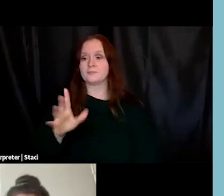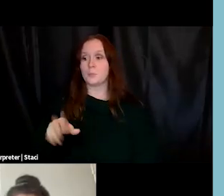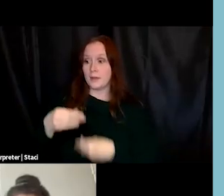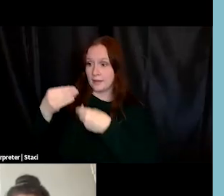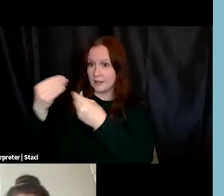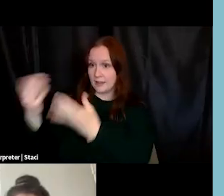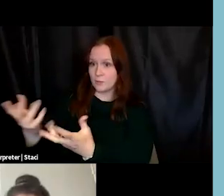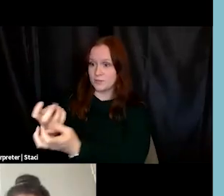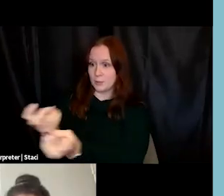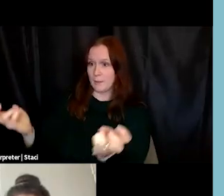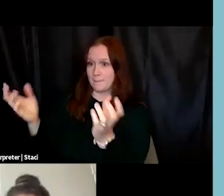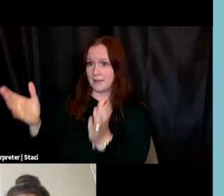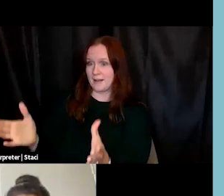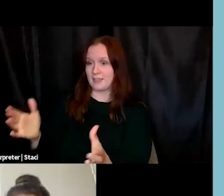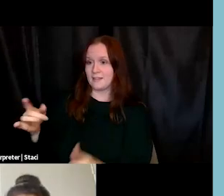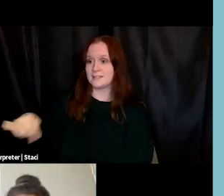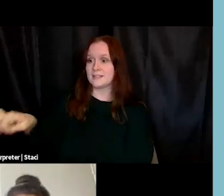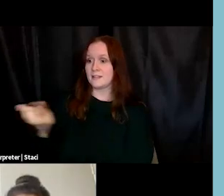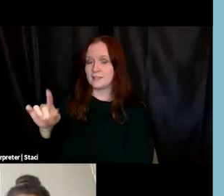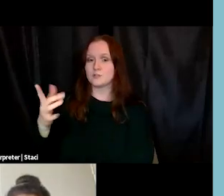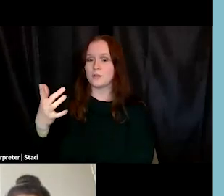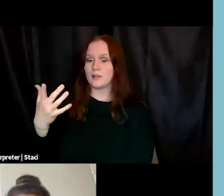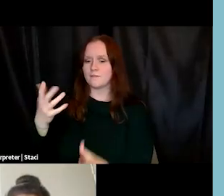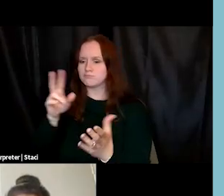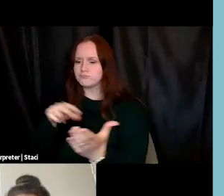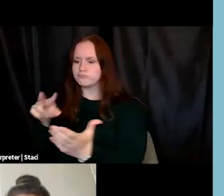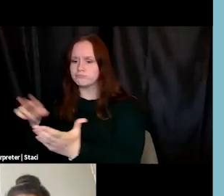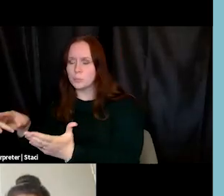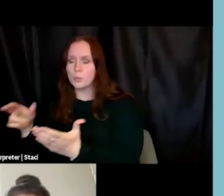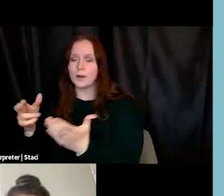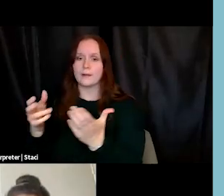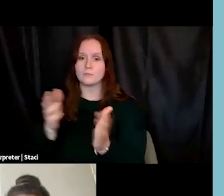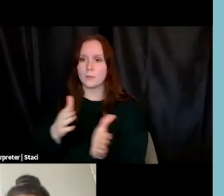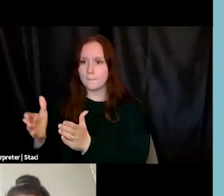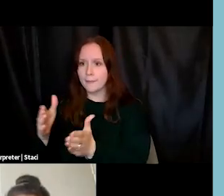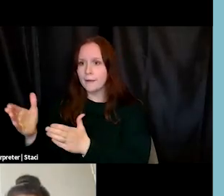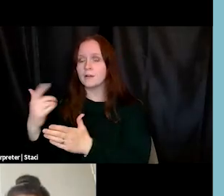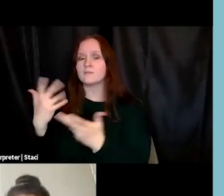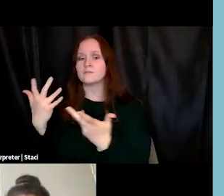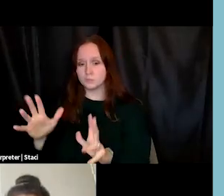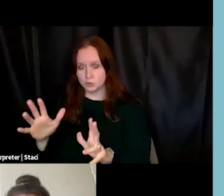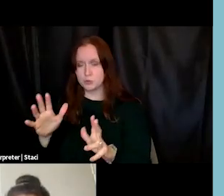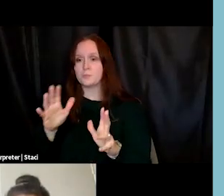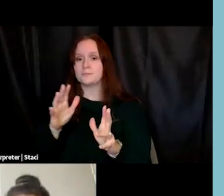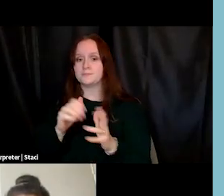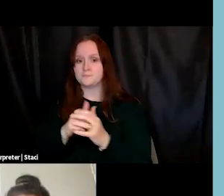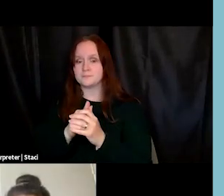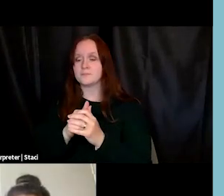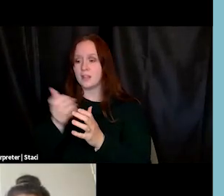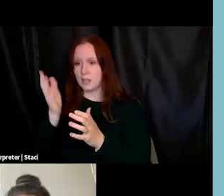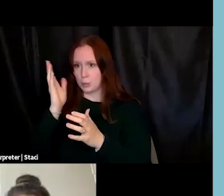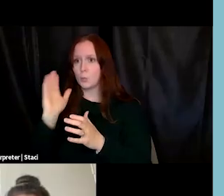tengan una mejor comprensión de algunas de las nuevas y actualizadas políticas y servicios de la SSA disponibles.